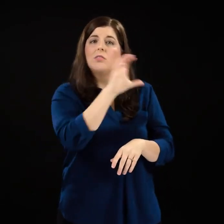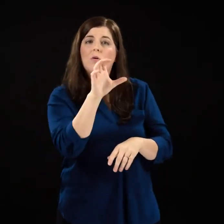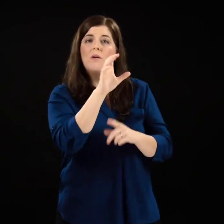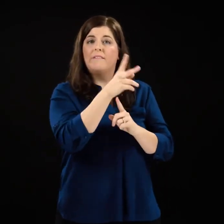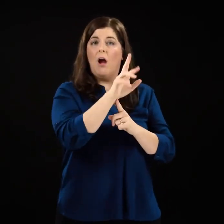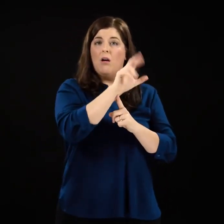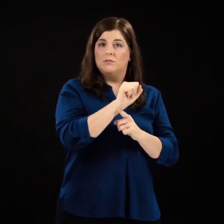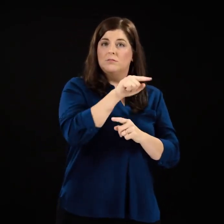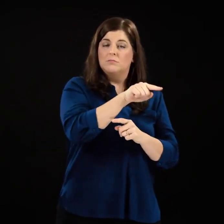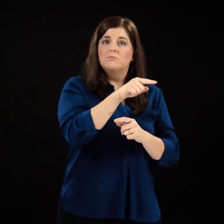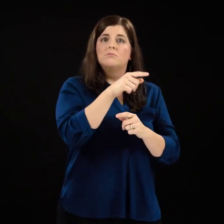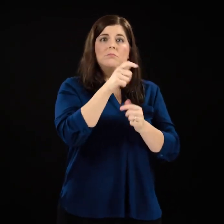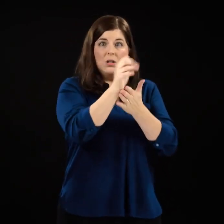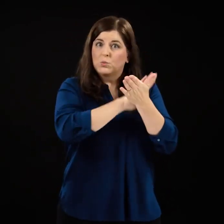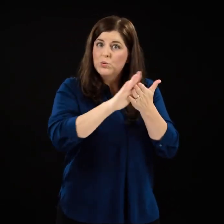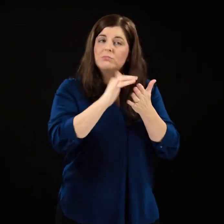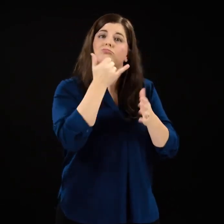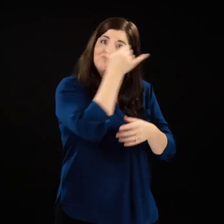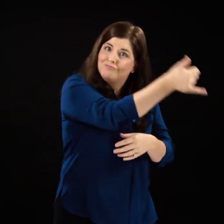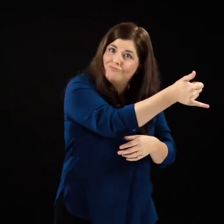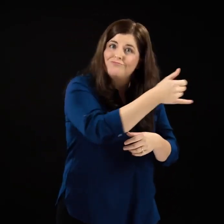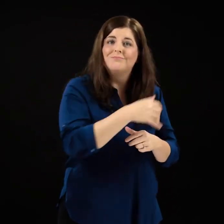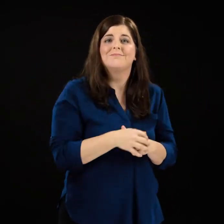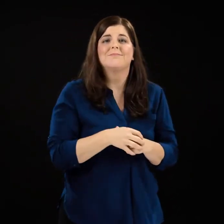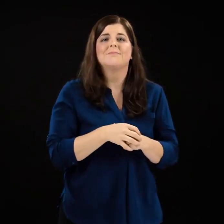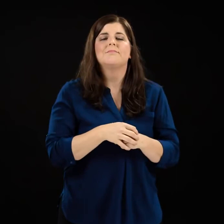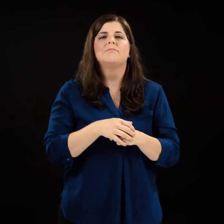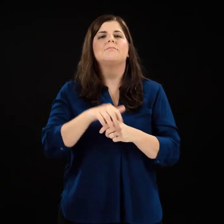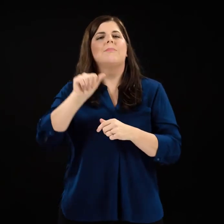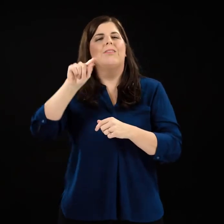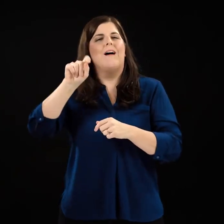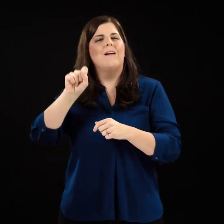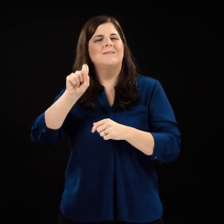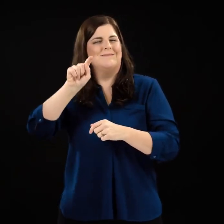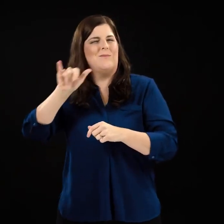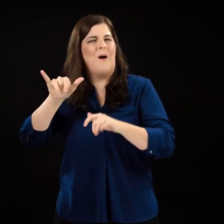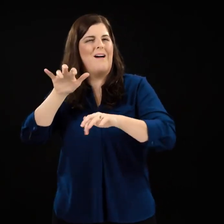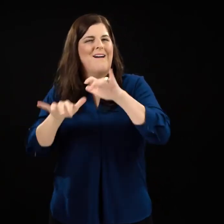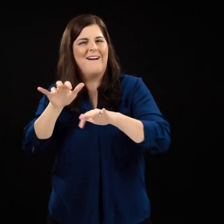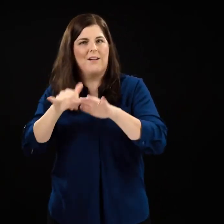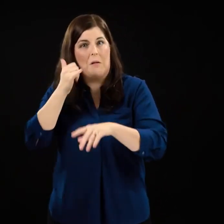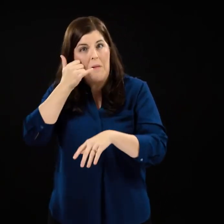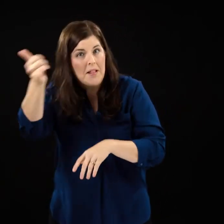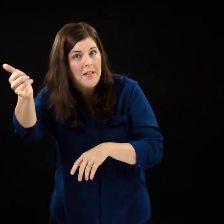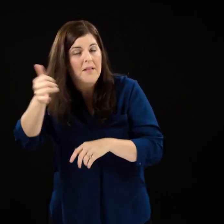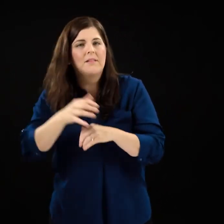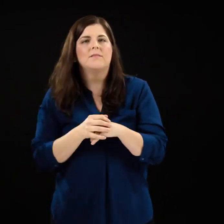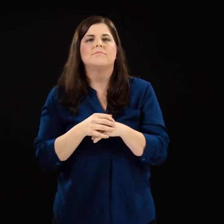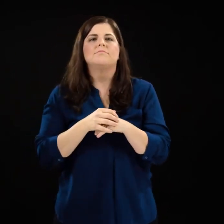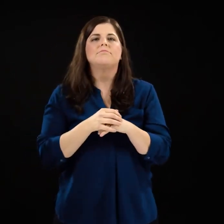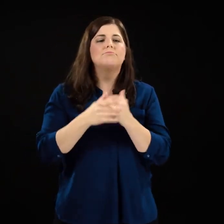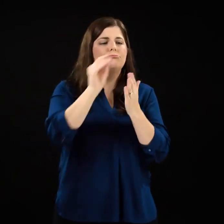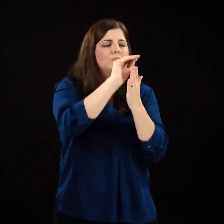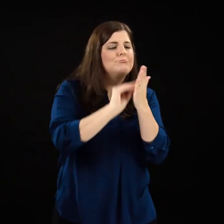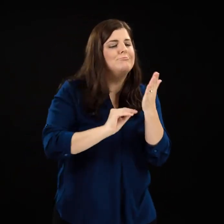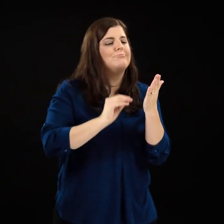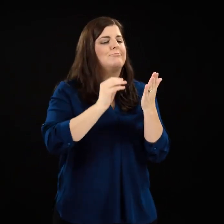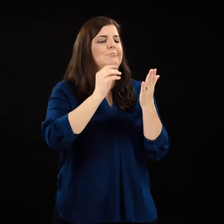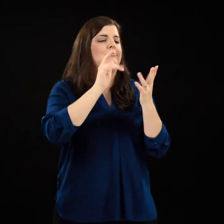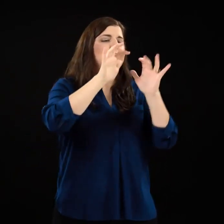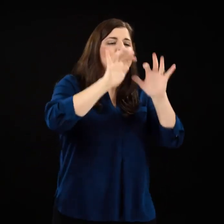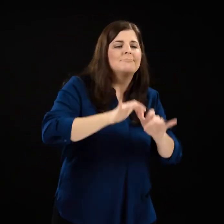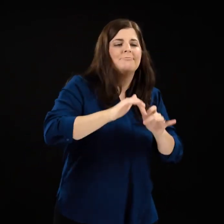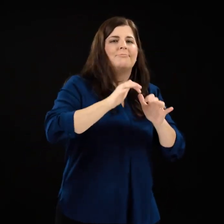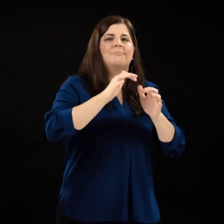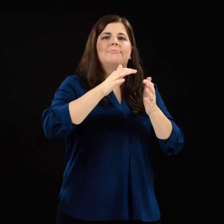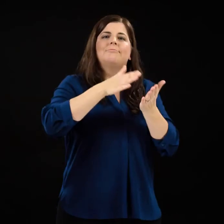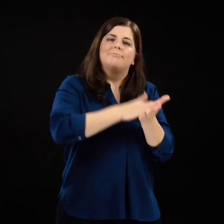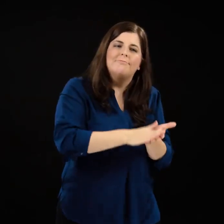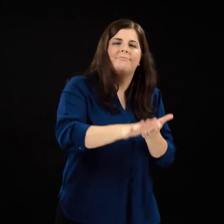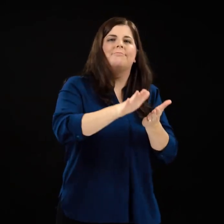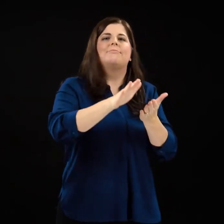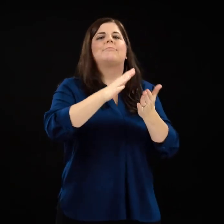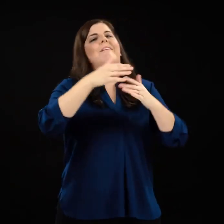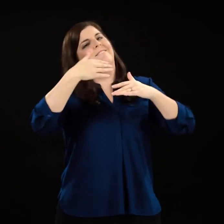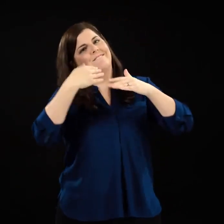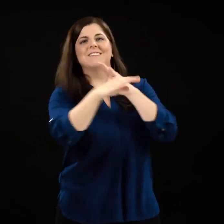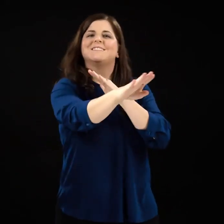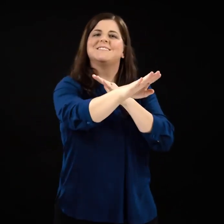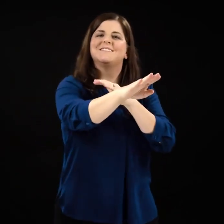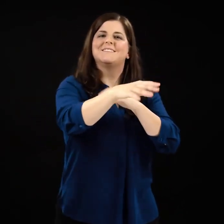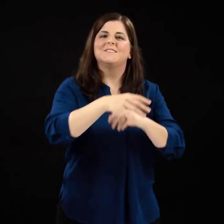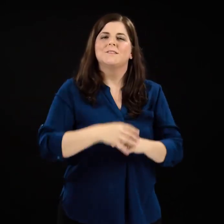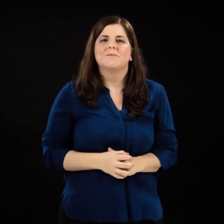Téléphone sans frais via SRV Canada SRV : 1-877-249-CRTC (2782) ATS : 1-877-909-CRTC (2782)